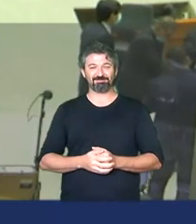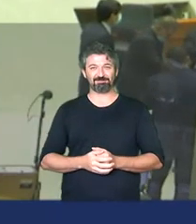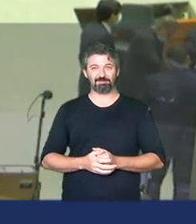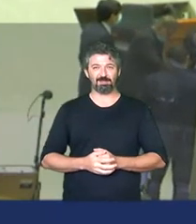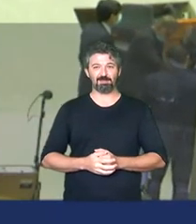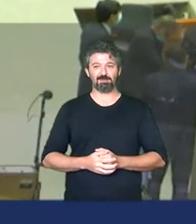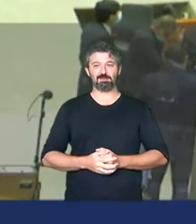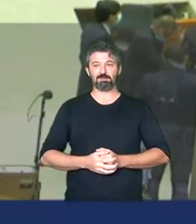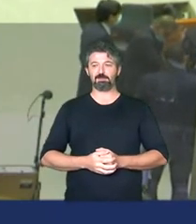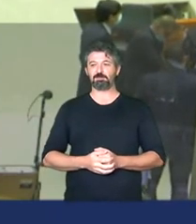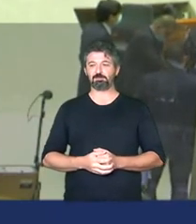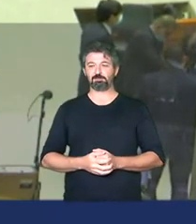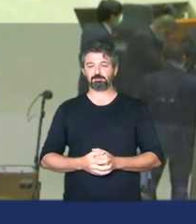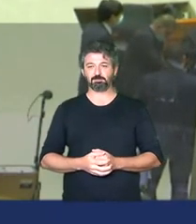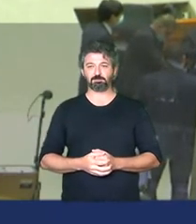ENTÃO A DEPUTADA JANDIRA